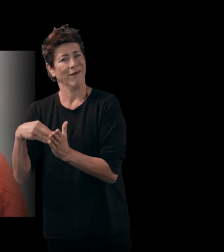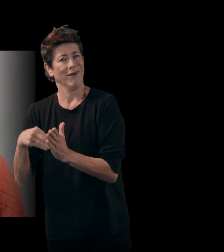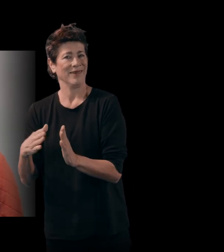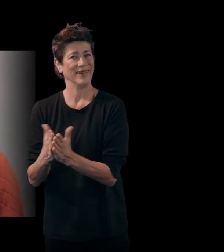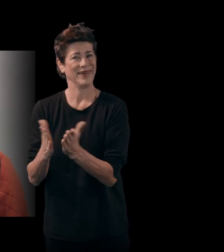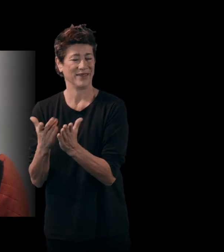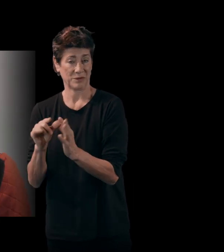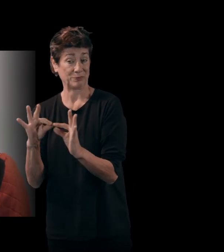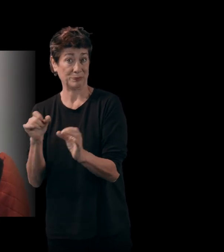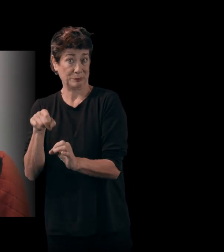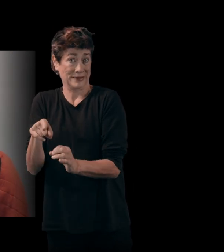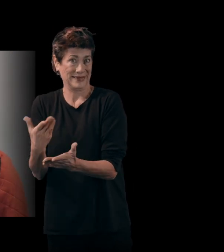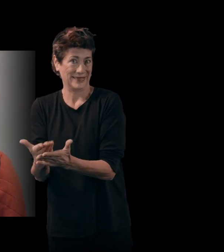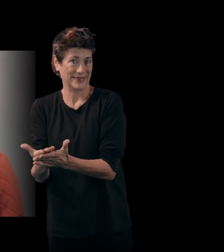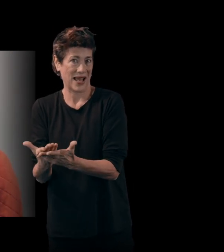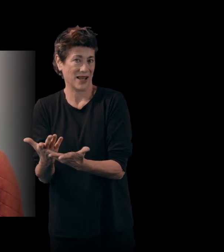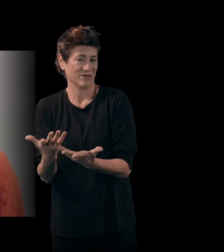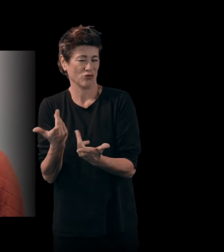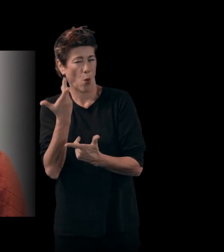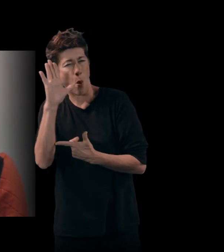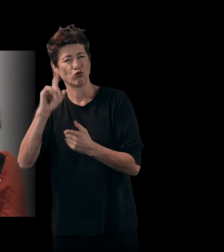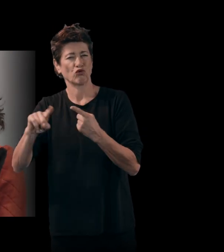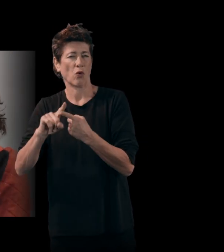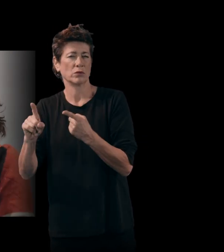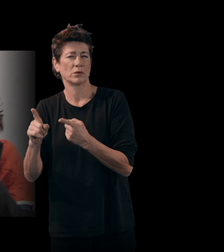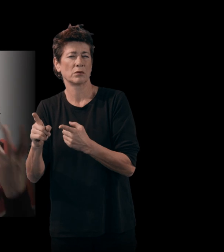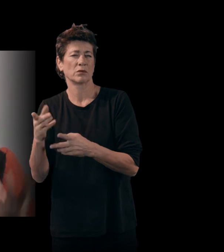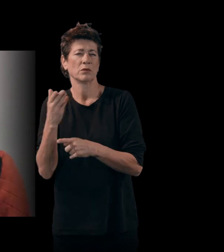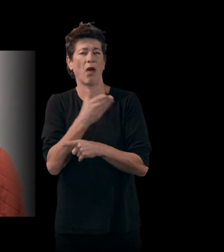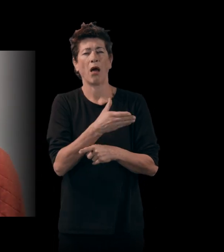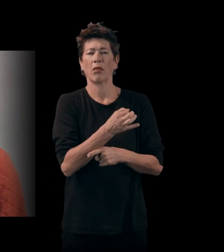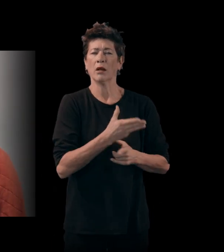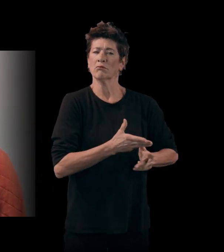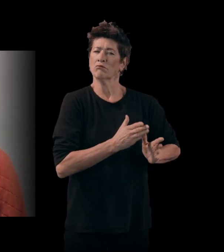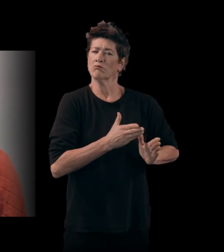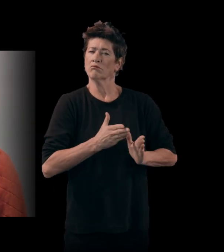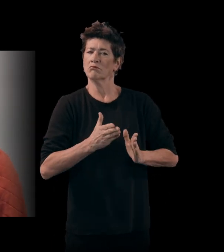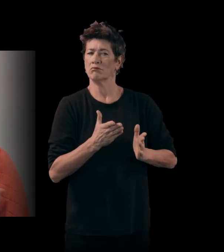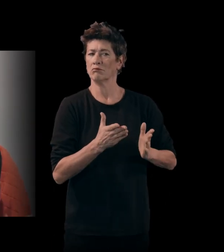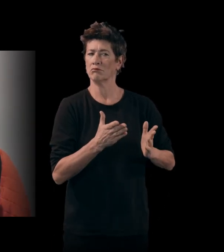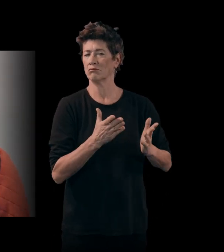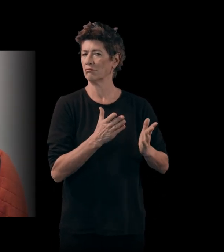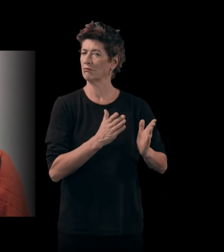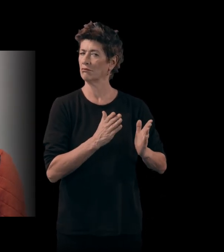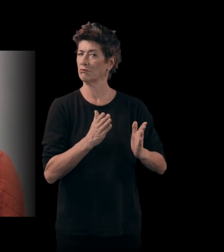où vous vous inscrivez dans un paysage intellectuel.